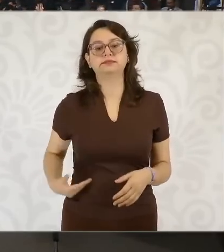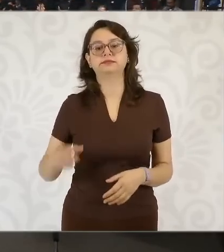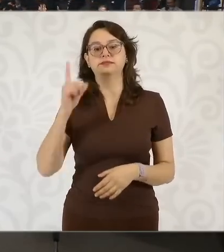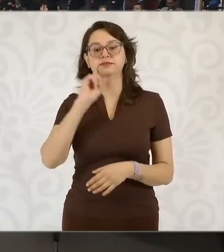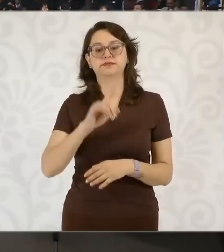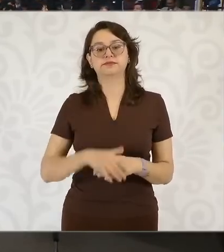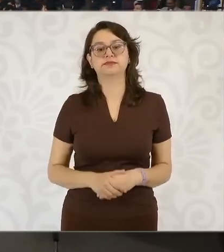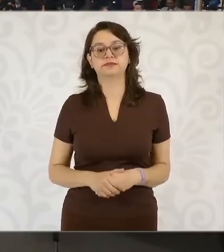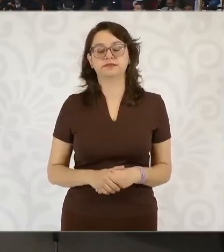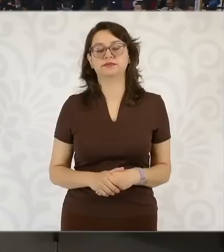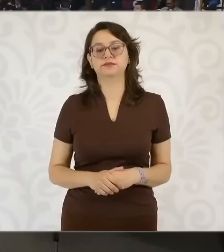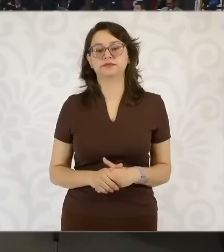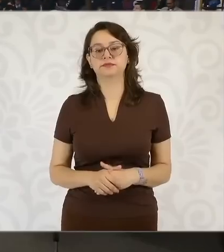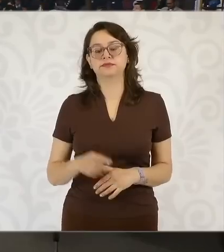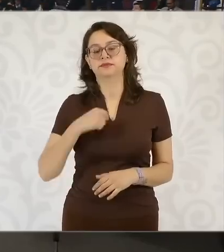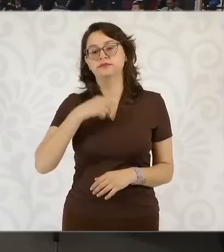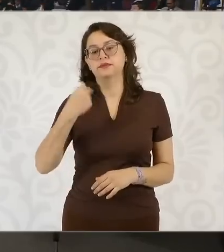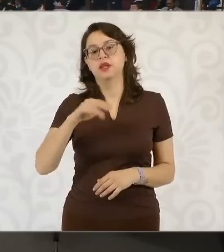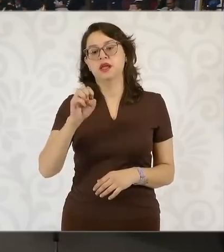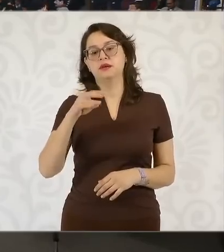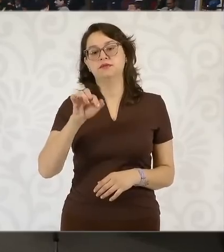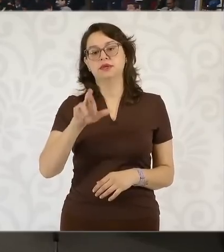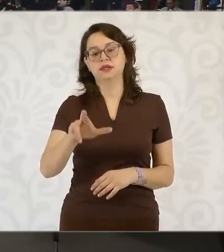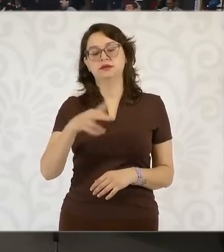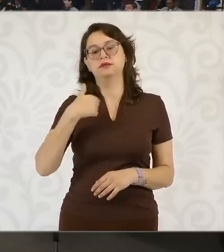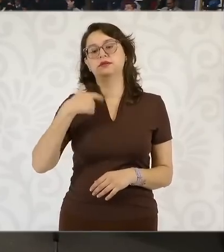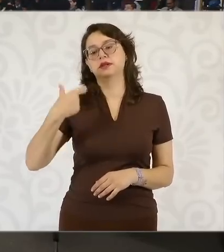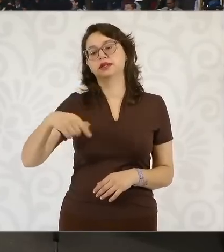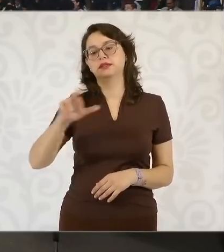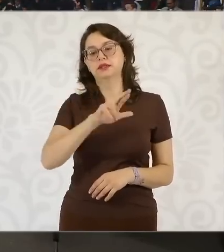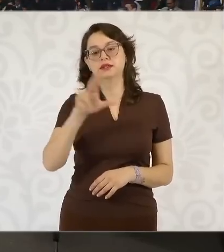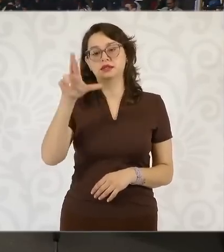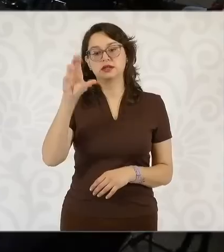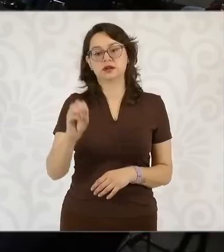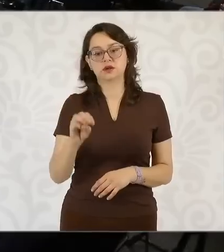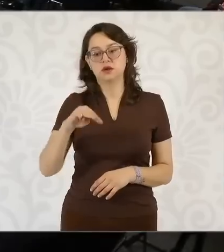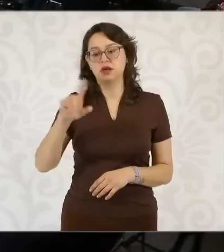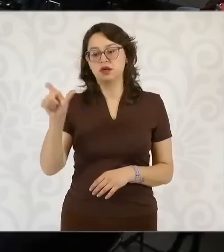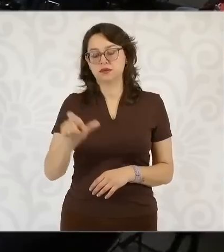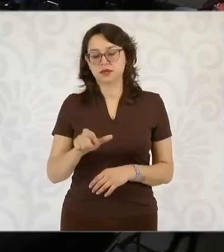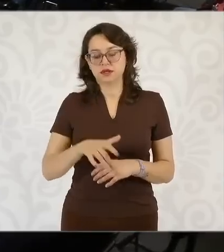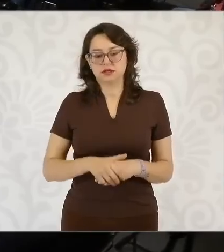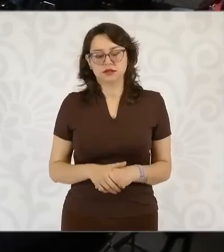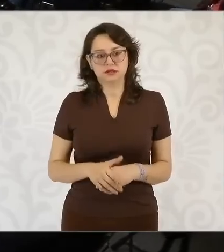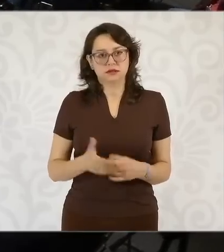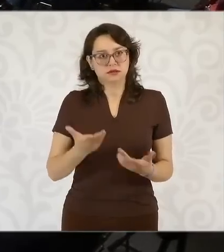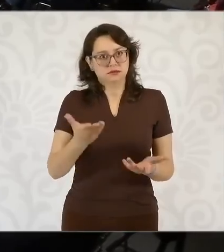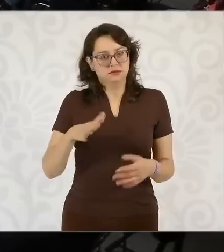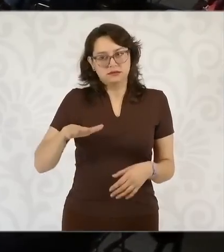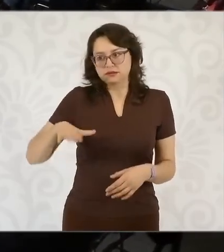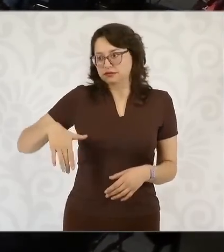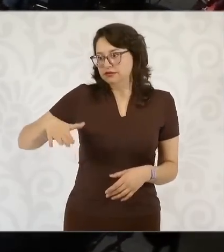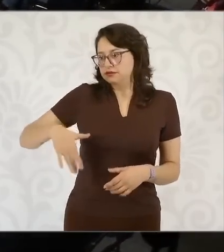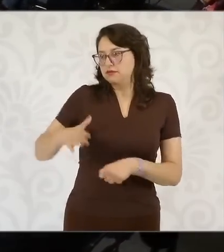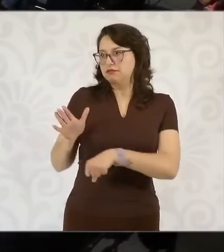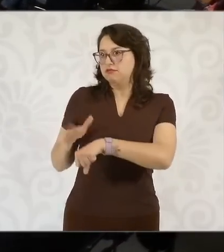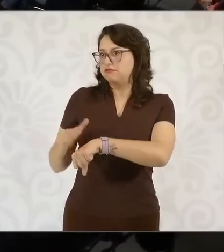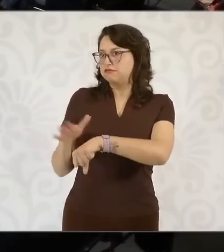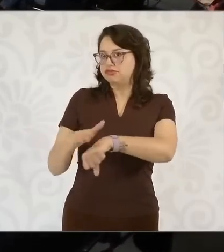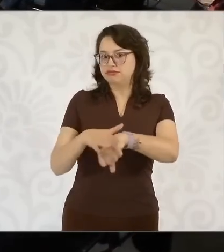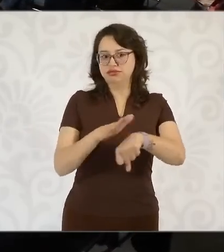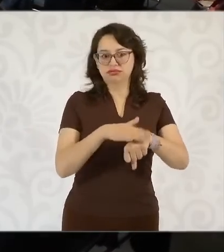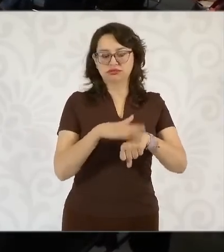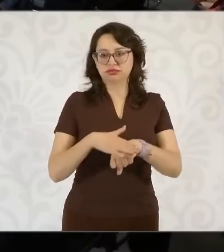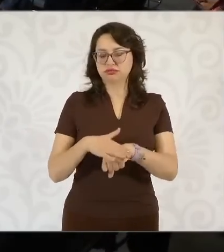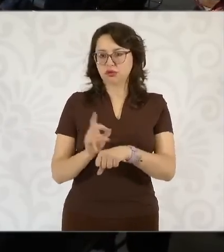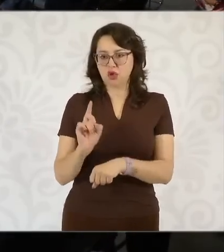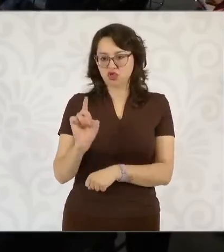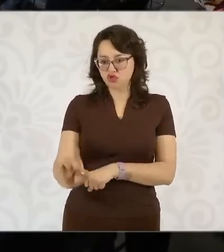quintan R MX e acaba de convocar al zócalo a los mexicanos y mexicanas este próximo domingo Cuál